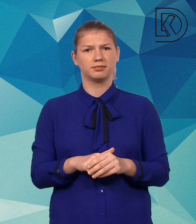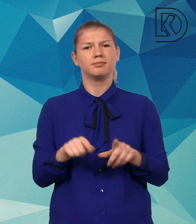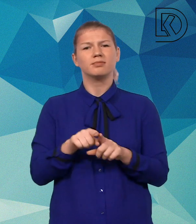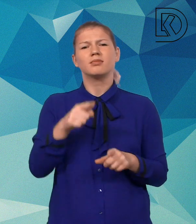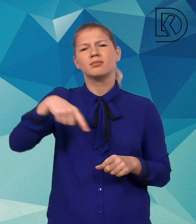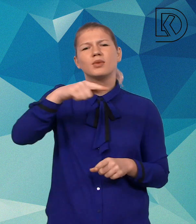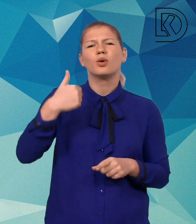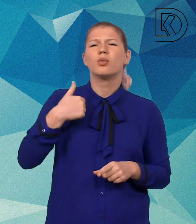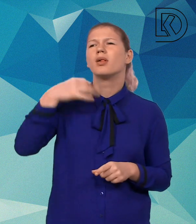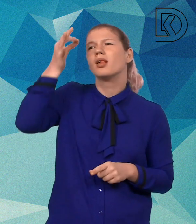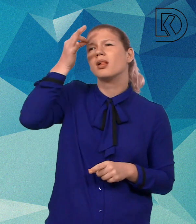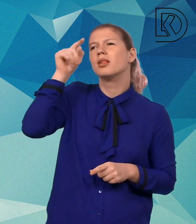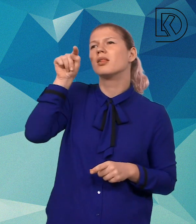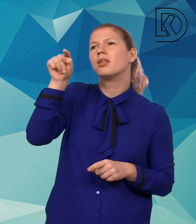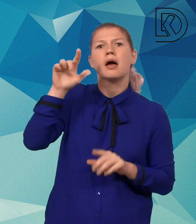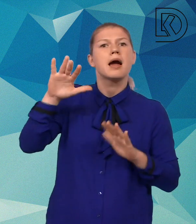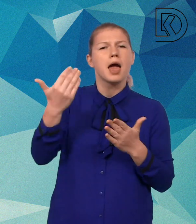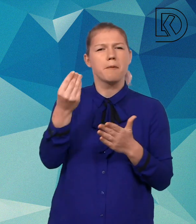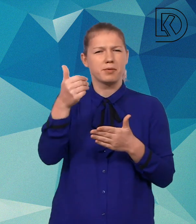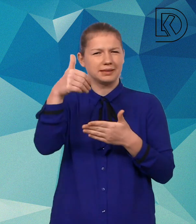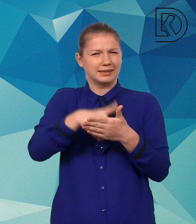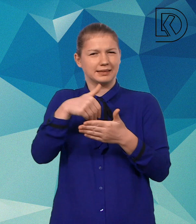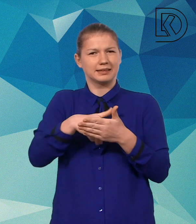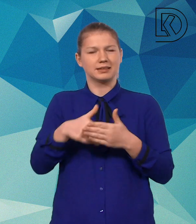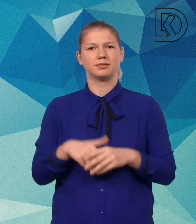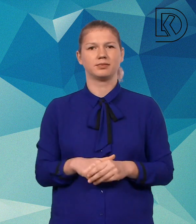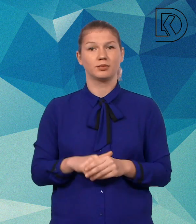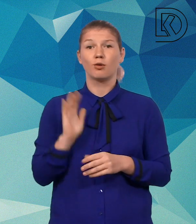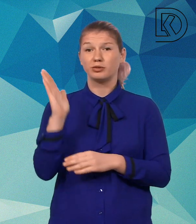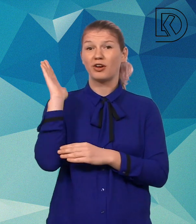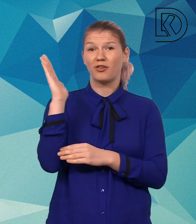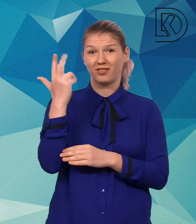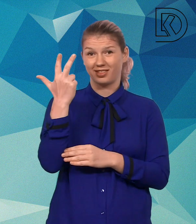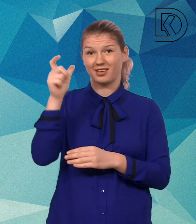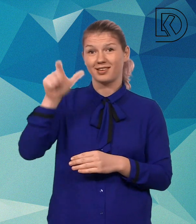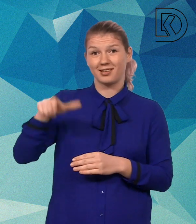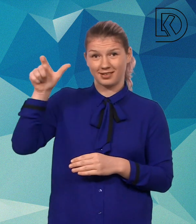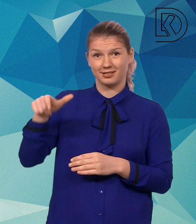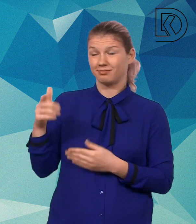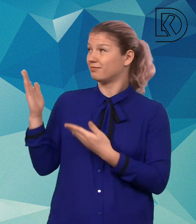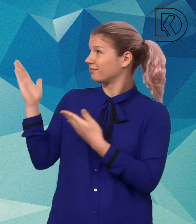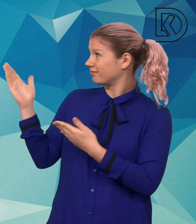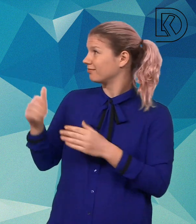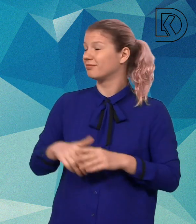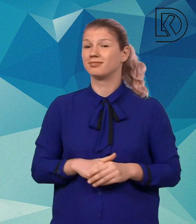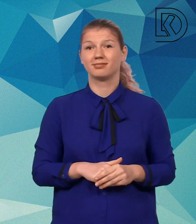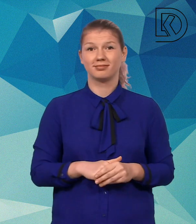Kaip susitaupyti pinigų, siekiant savo tikslų? Paskaitą ves šios trys lektorės.